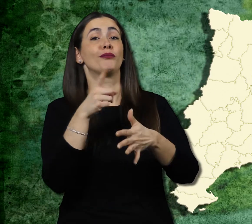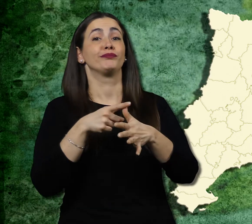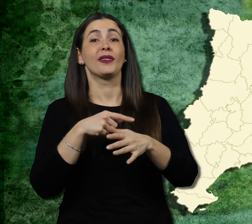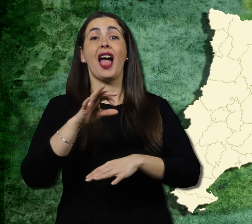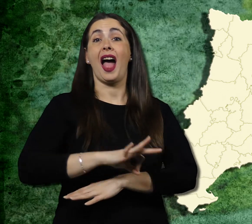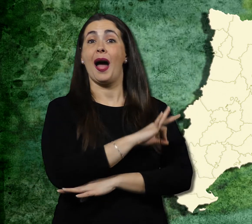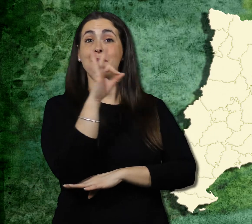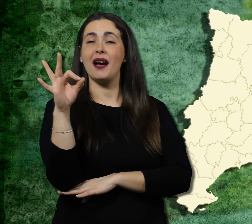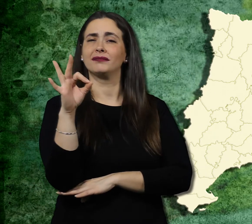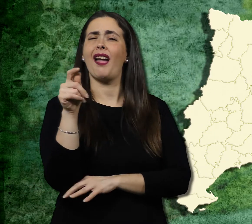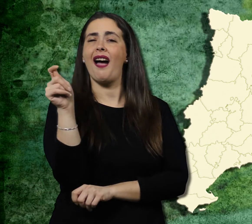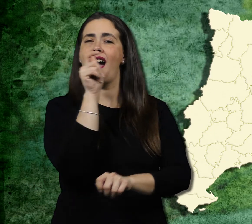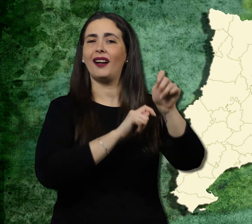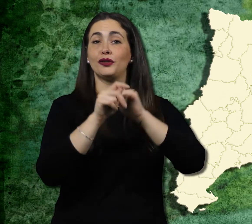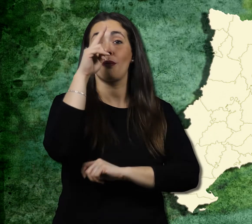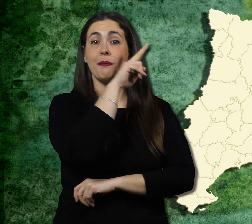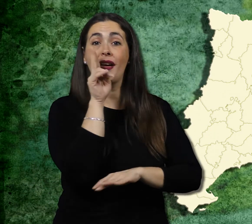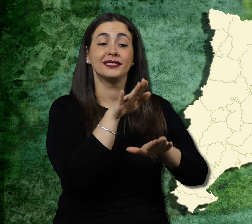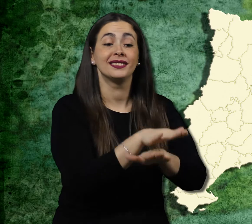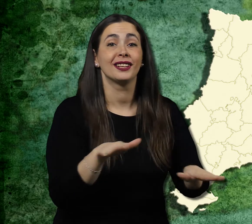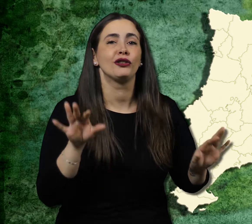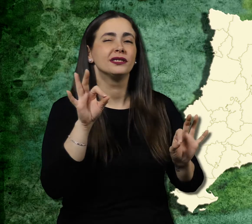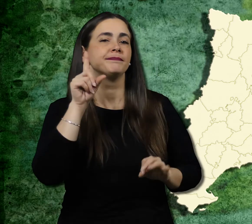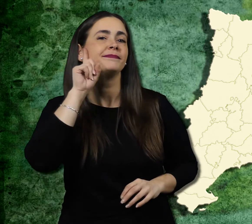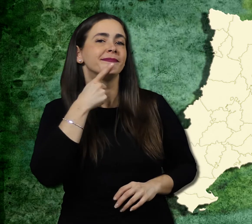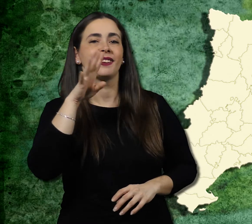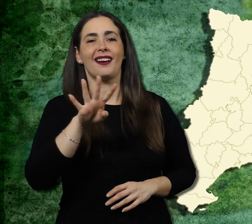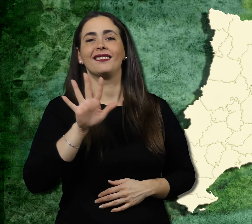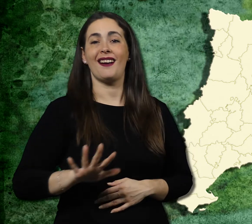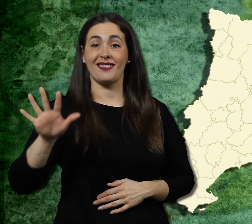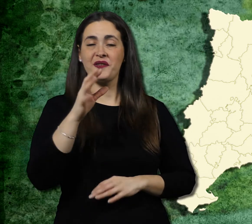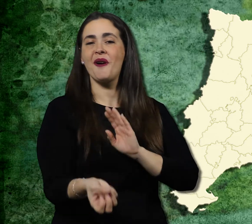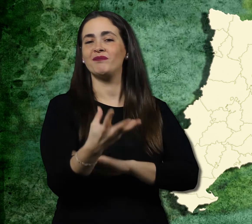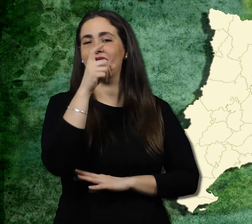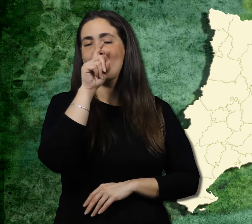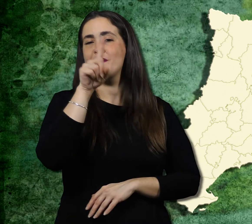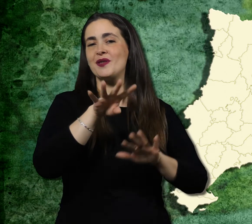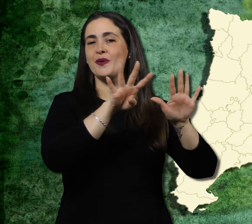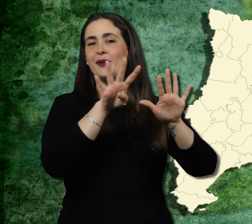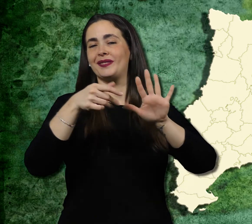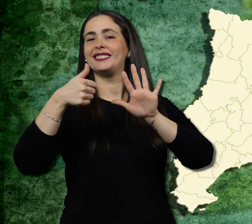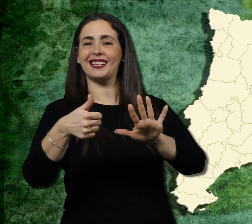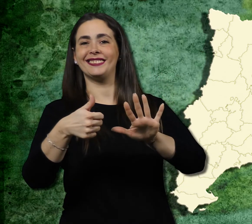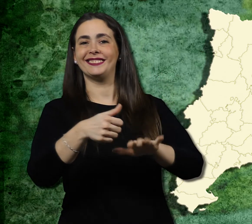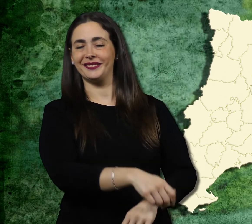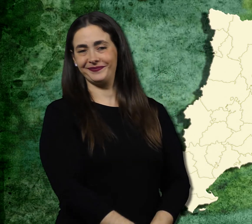També hi ha l’associació de famílies amb infants sords de Catalunya (APANSCE) fundada l’any 1996.